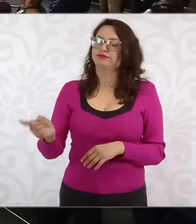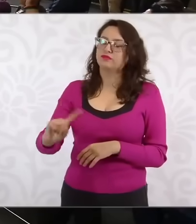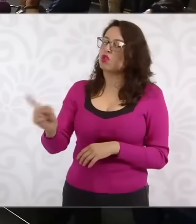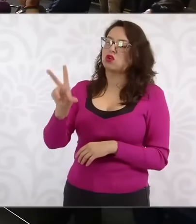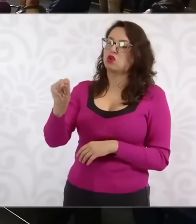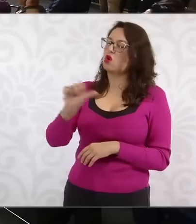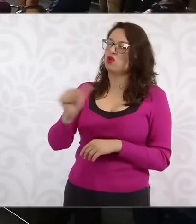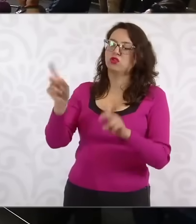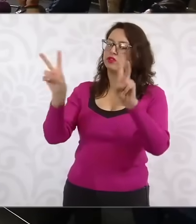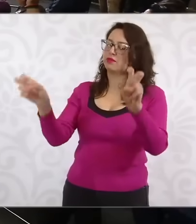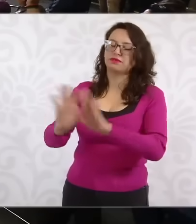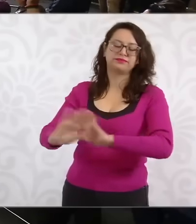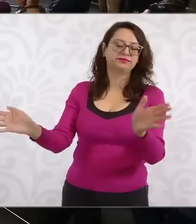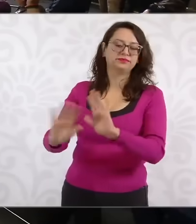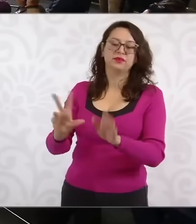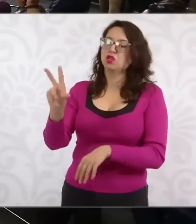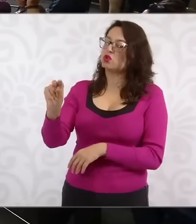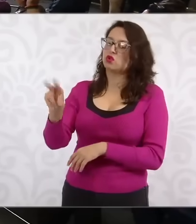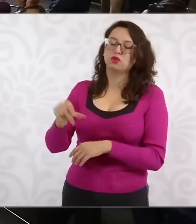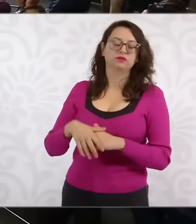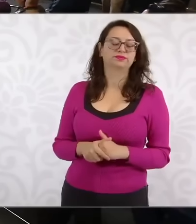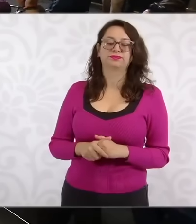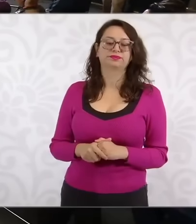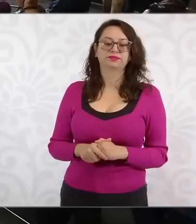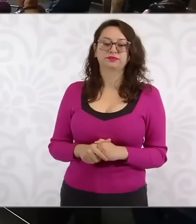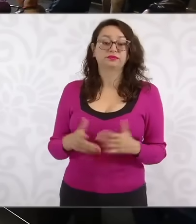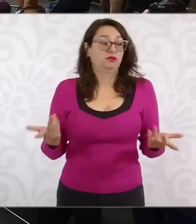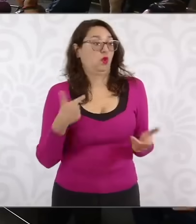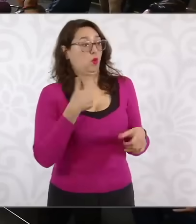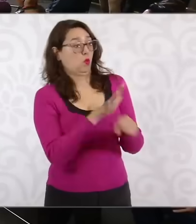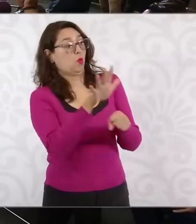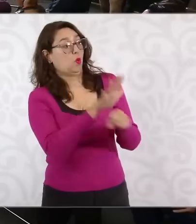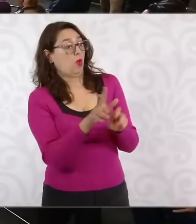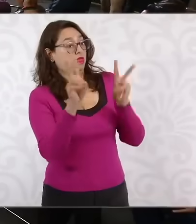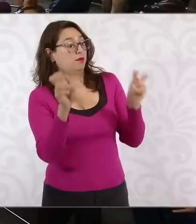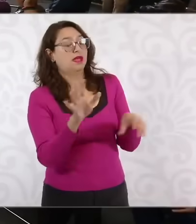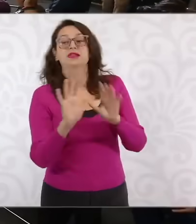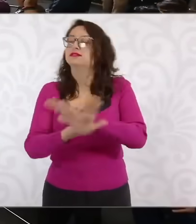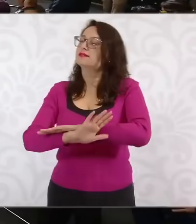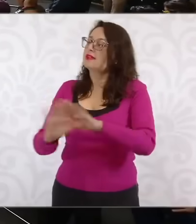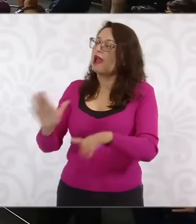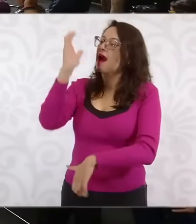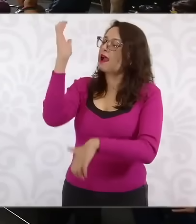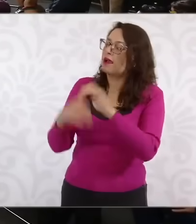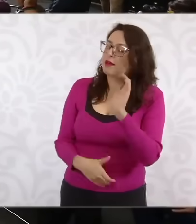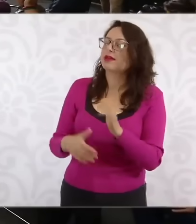tema. O el otro de la agresión a la señora o cuál es que ya me los eh Vamos a cerrar para Gracias,